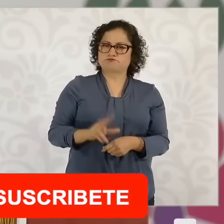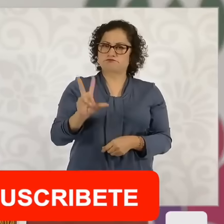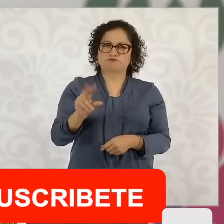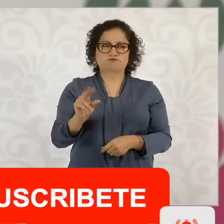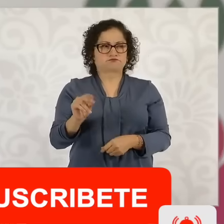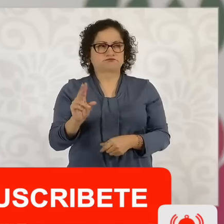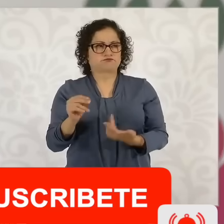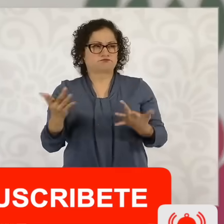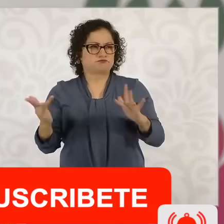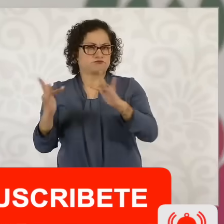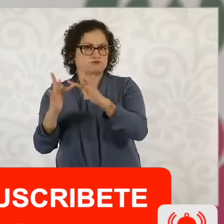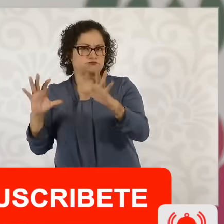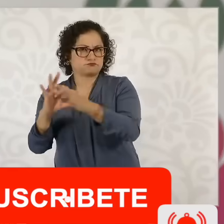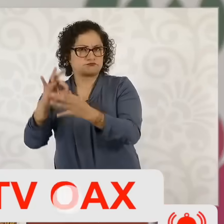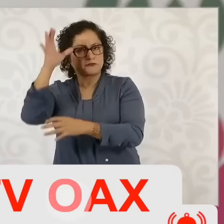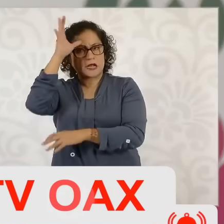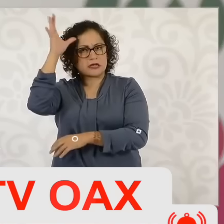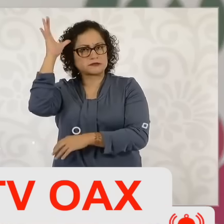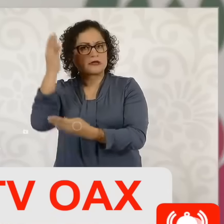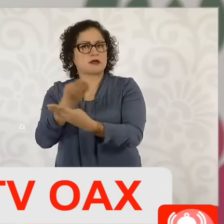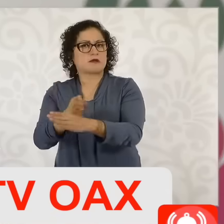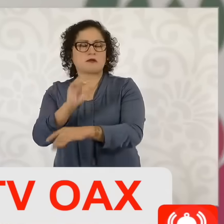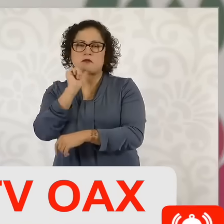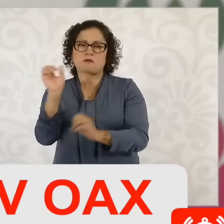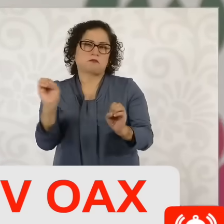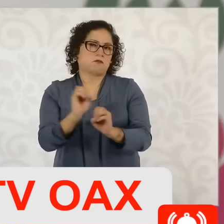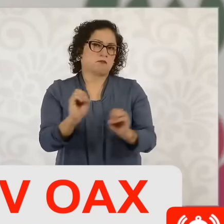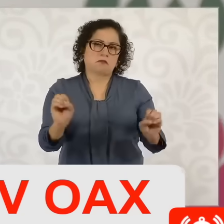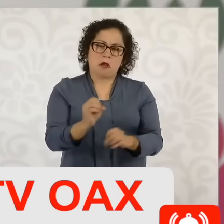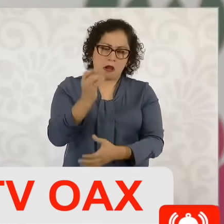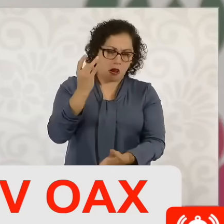alianza con Banco Azteca y ahorita mexicana, como lo vuelvo a mencionar, tenemos un tema